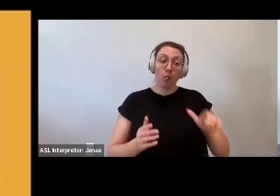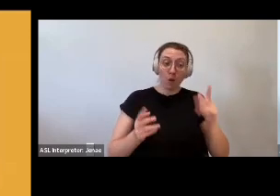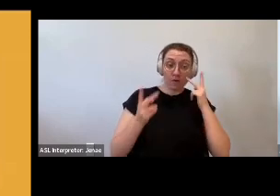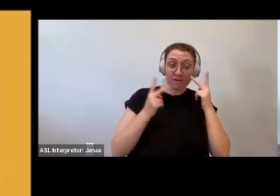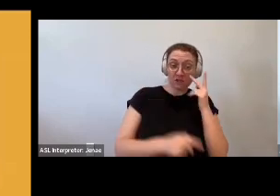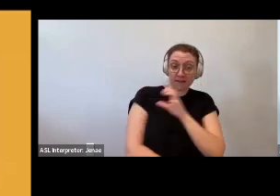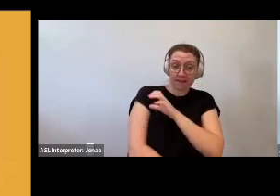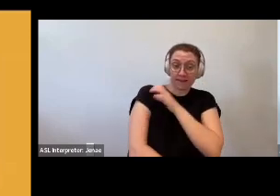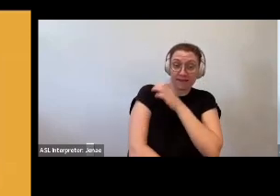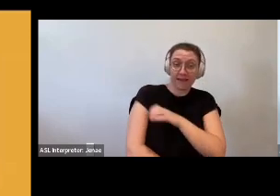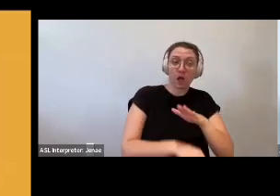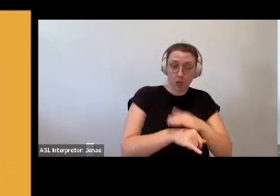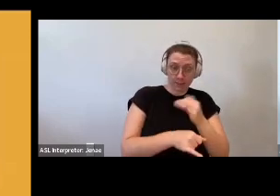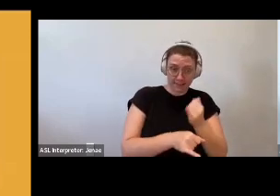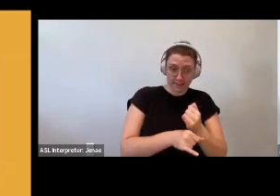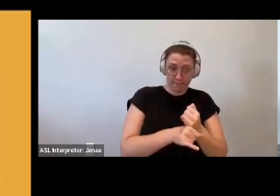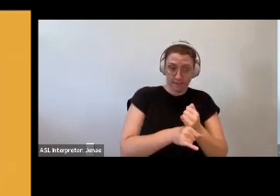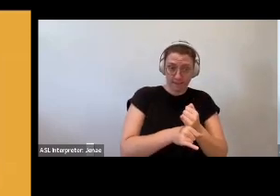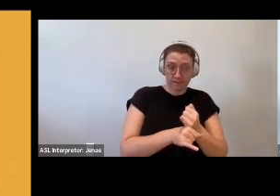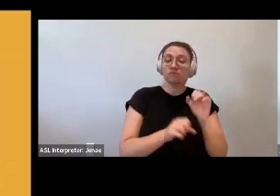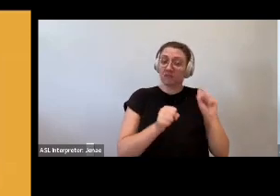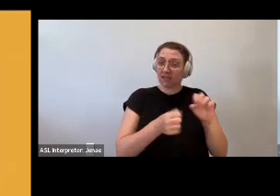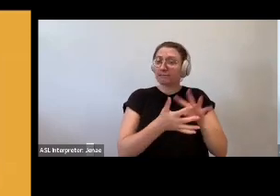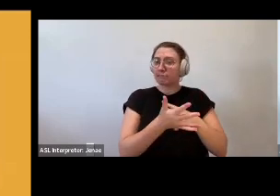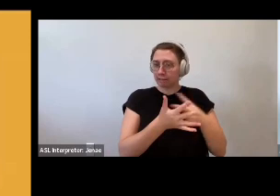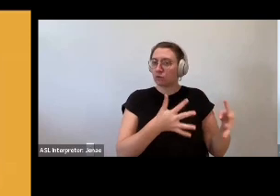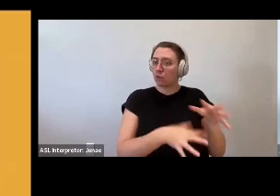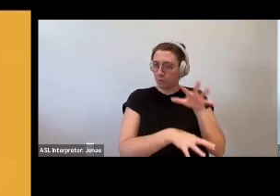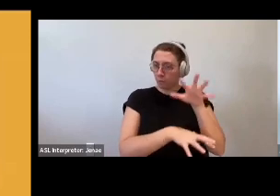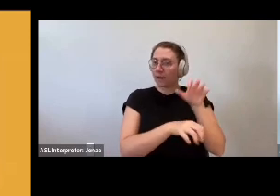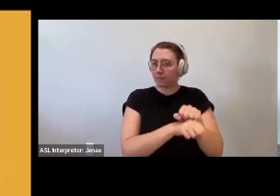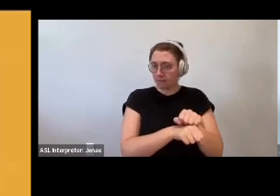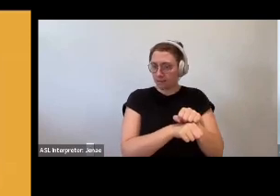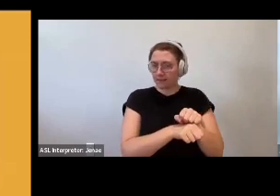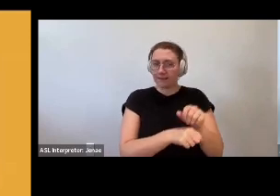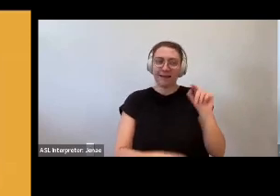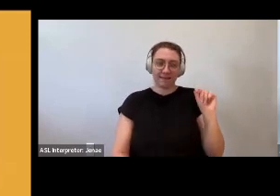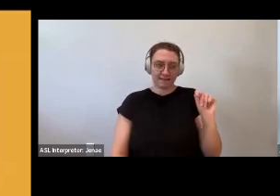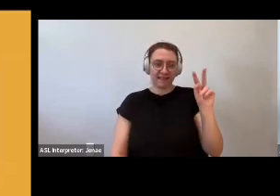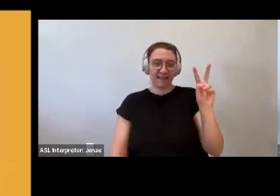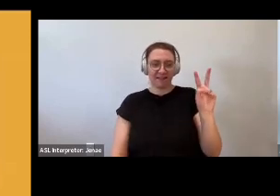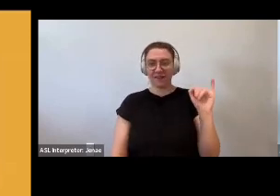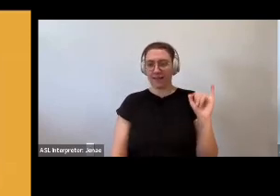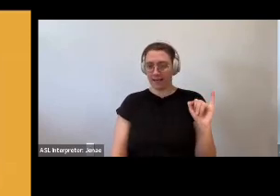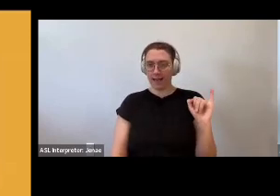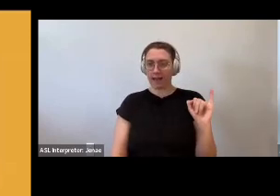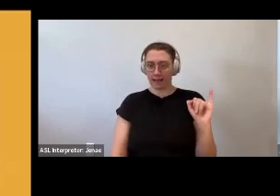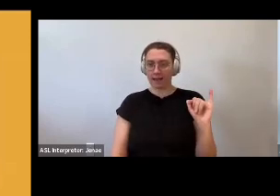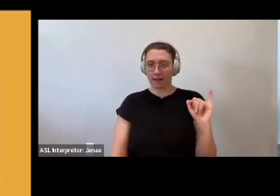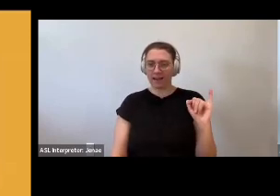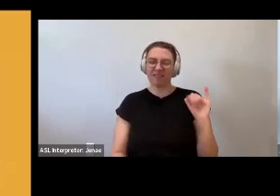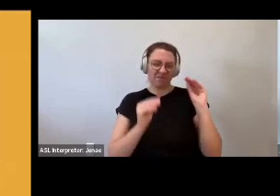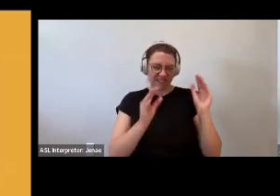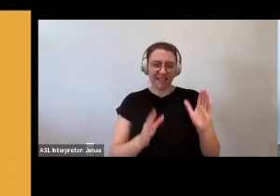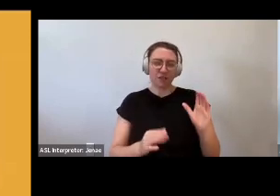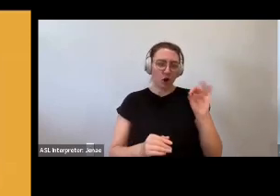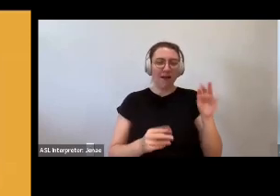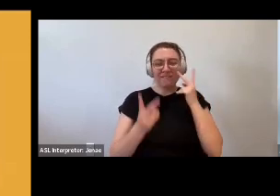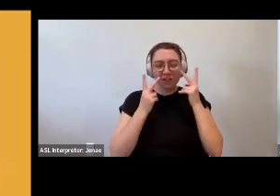en el campus y se pueden programar citas. Un instructor de discapacidad visual (TVI) es un docente de personas con discapacidad visual. Por lo tanto